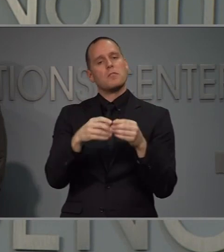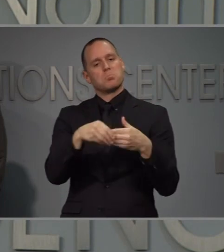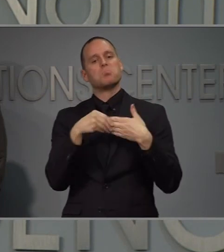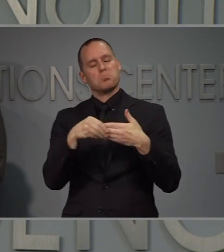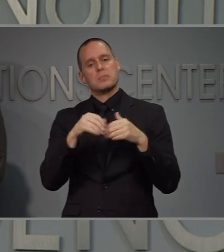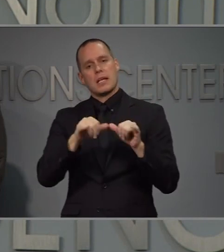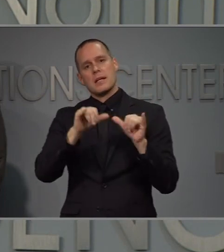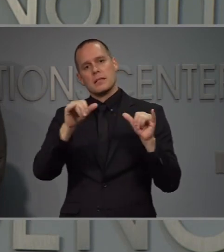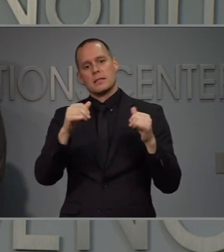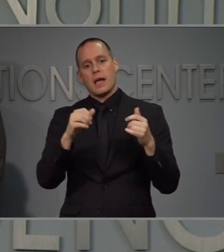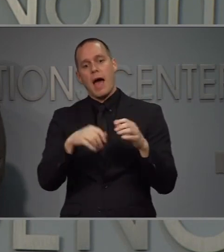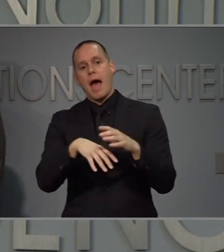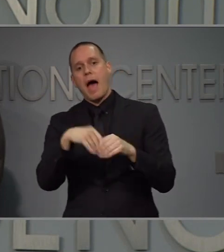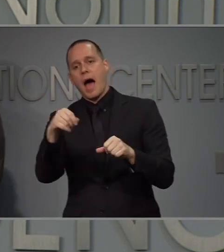actual.